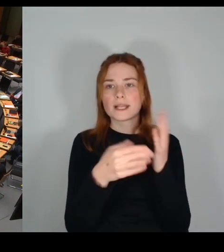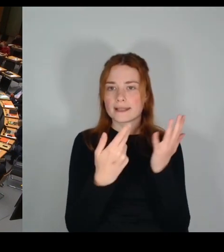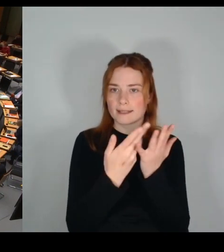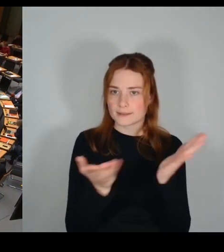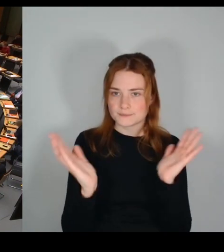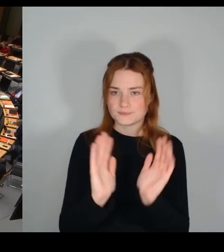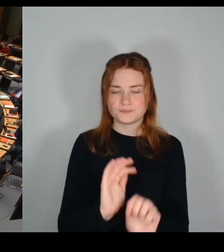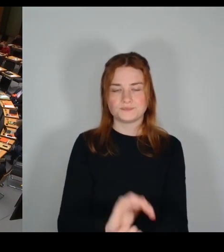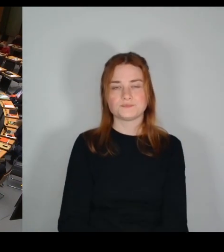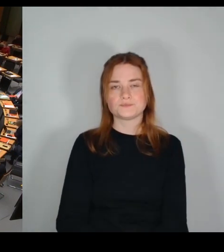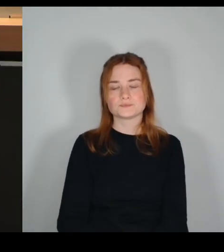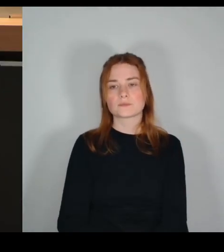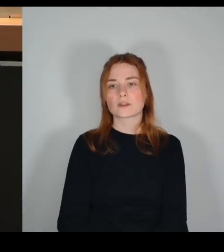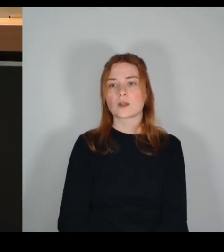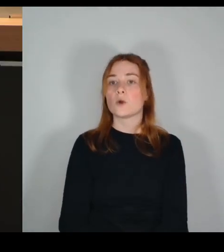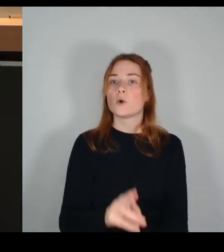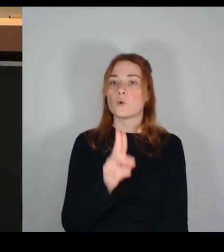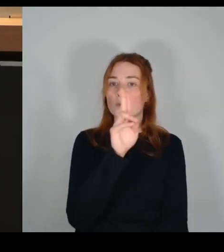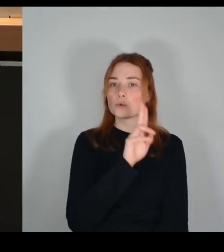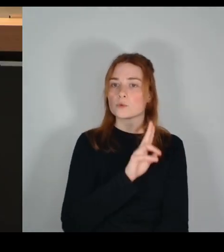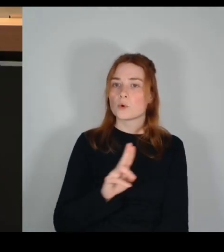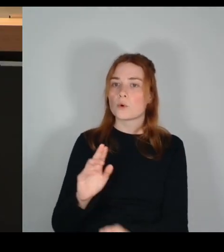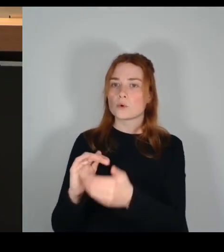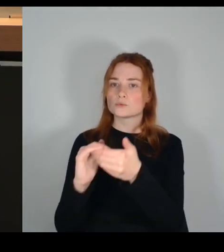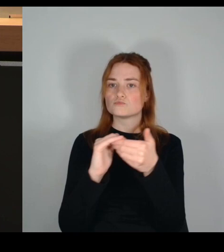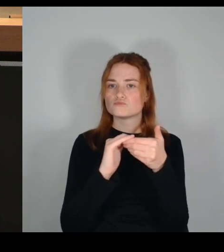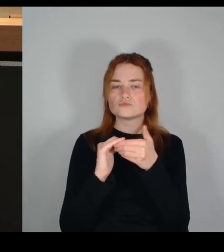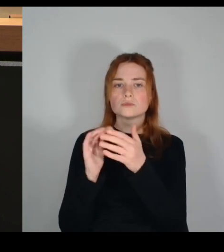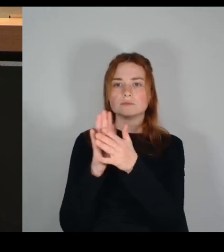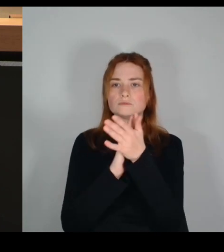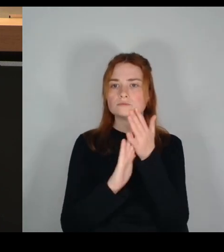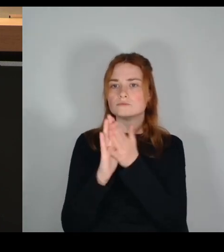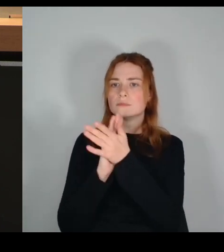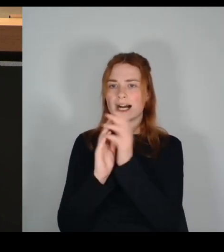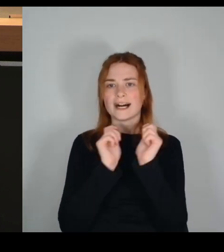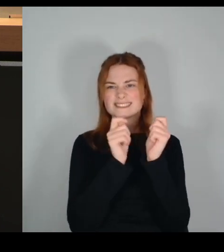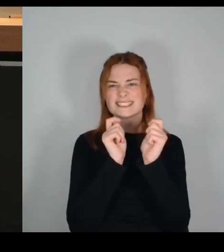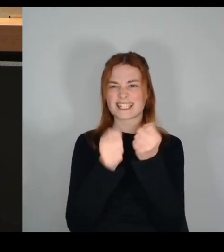an den Anträgen vorbei. Der eine wollte irgendwie über eine Beschlussempfehlung im Ausschuss diskutieren.